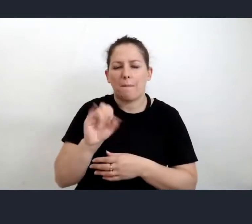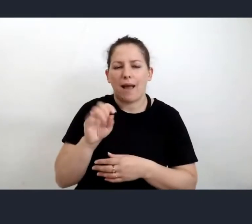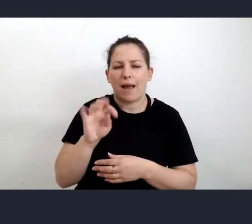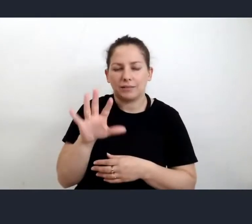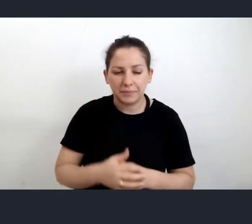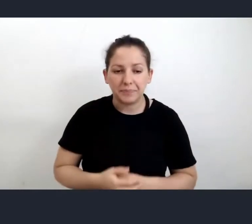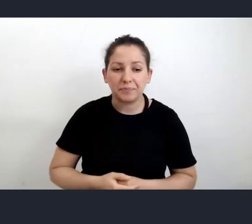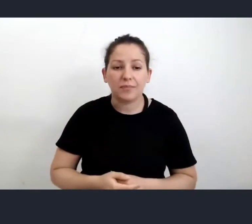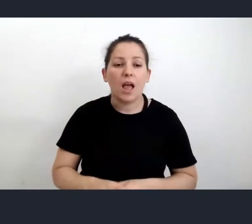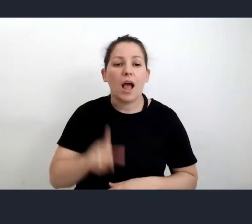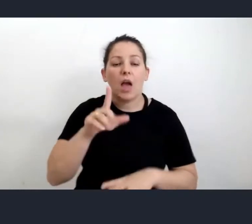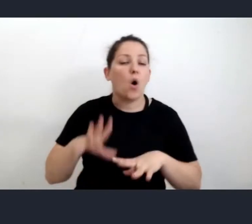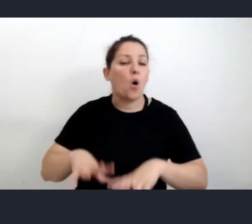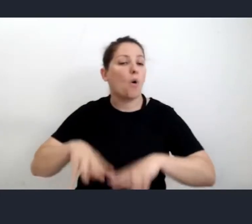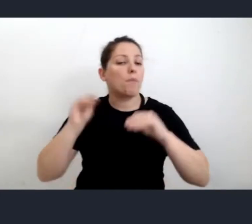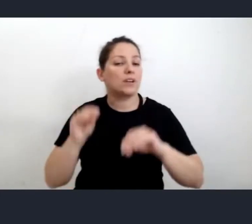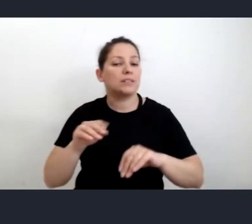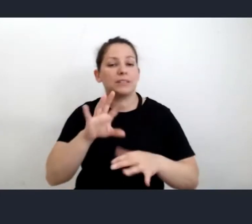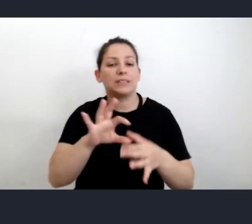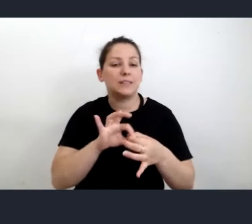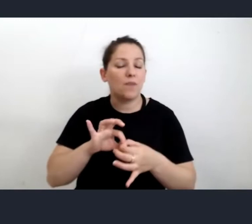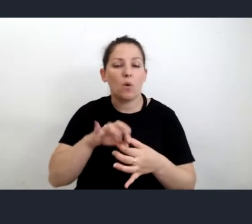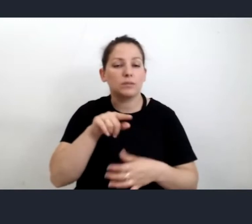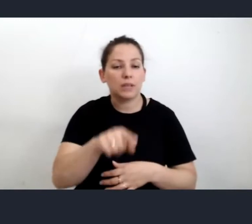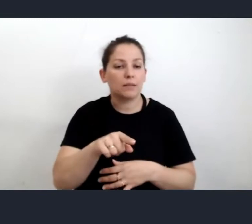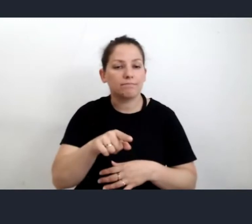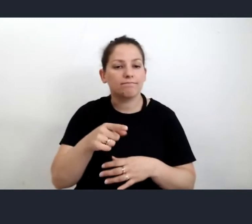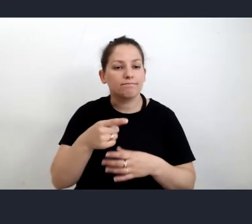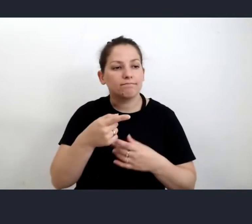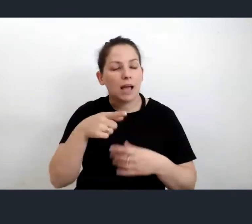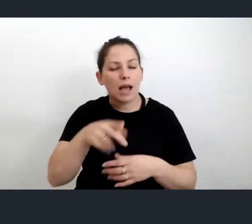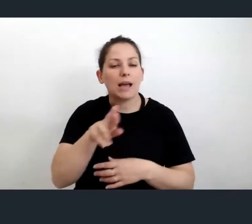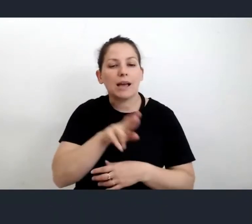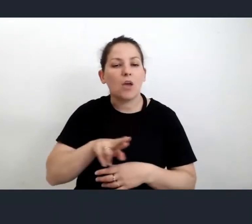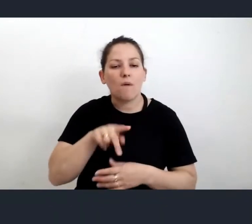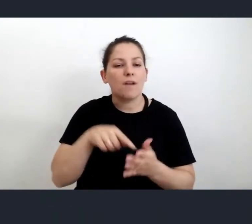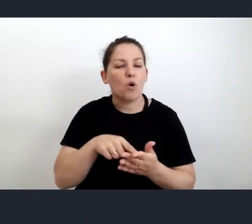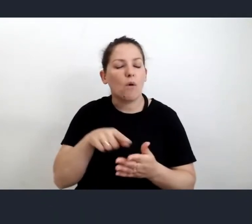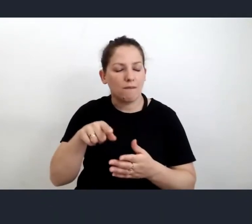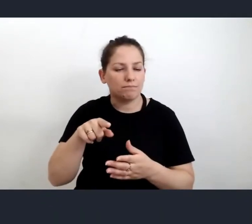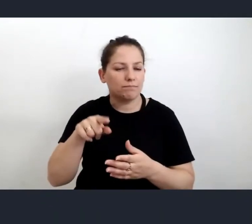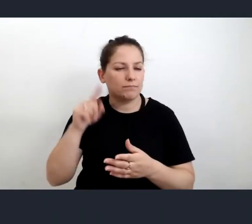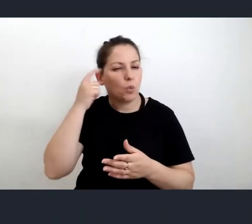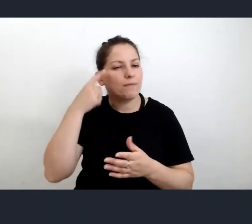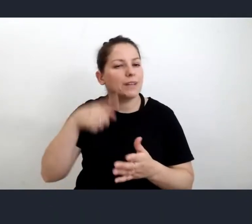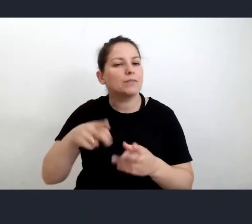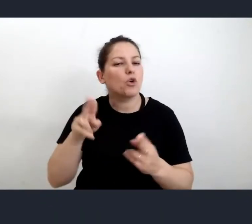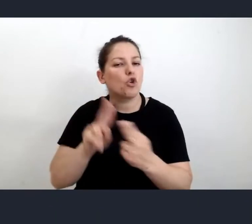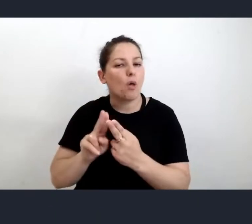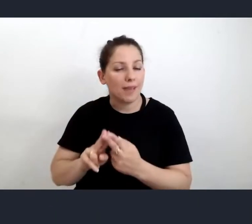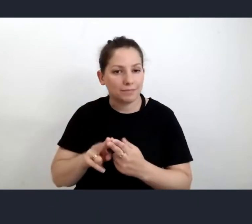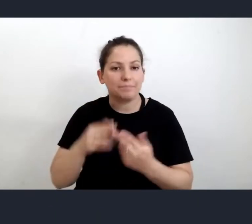Ale od początku Związek pełni funkcję Krajowego Punktu Kontaktowego, a w ramach Związku Aldo Vargas,